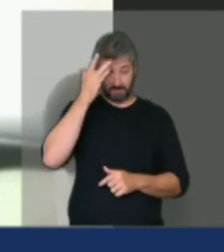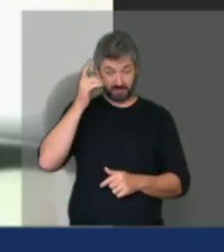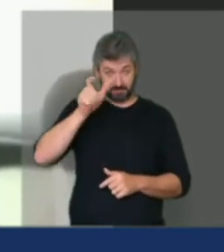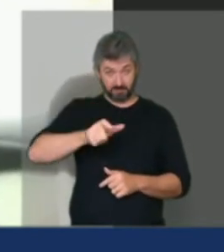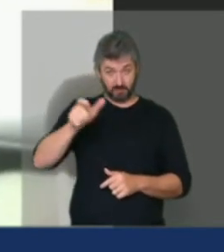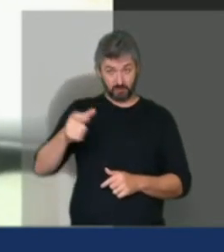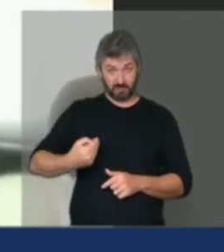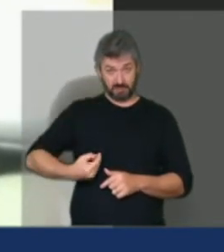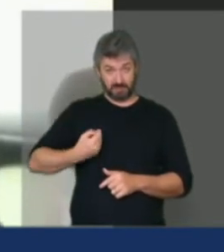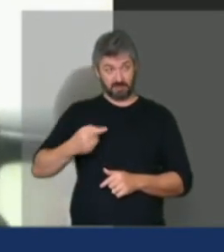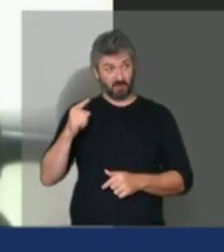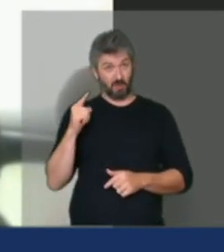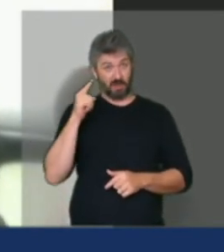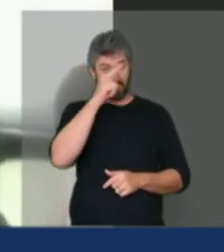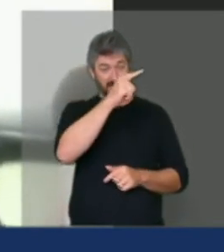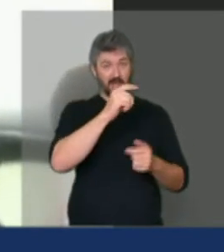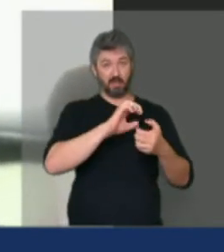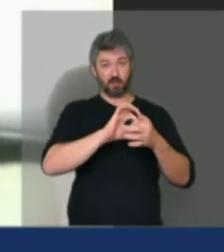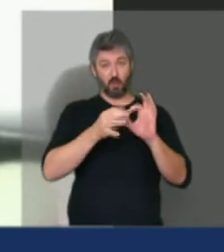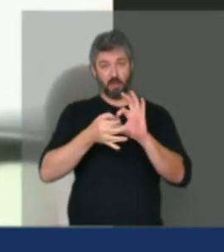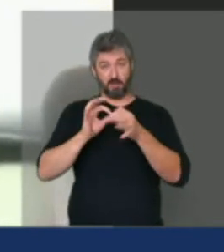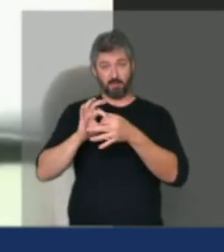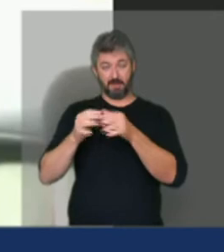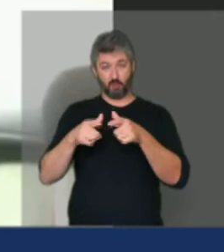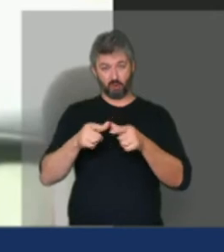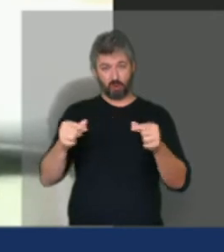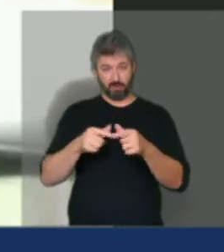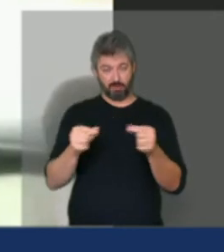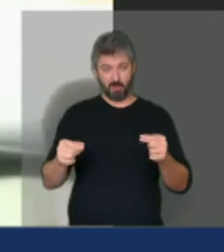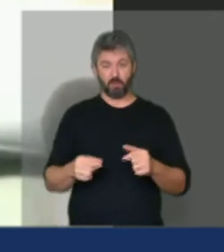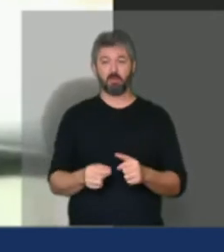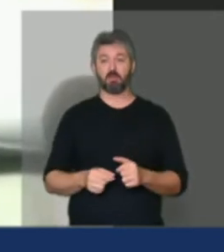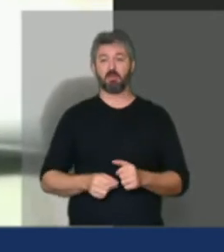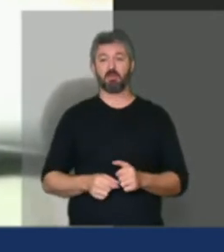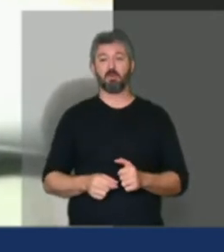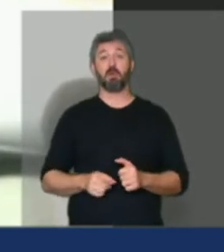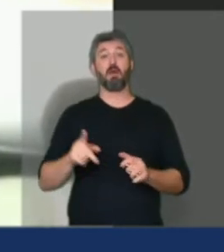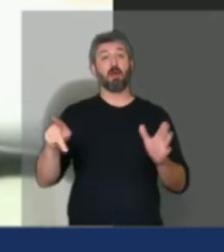DISPUTANDO AS OLIMPÍADAS PELO BRASIL, SÃO ORIUNDOS DO PROGRAMA BOLSA-ATLETA,